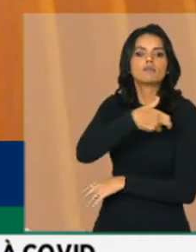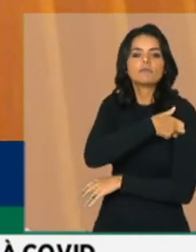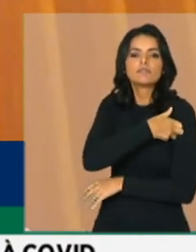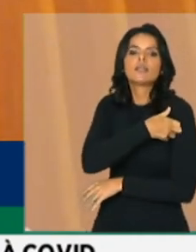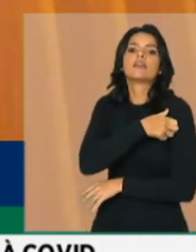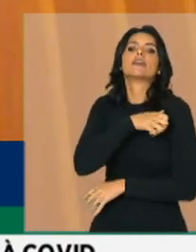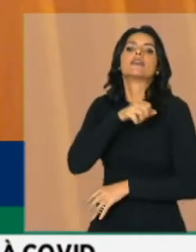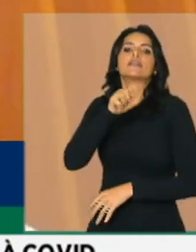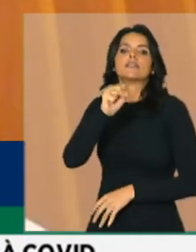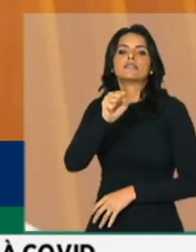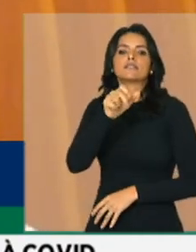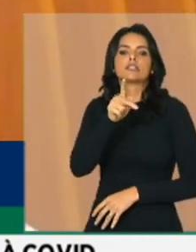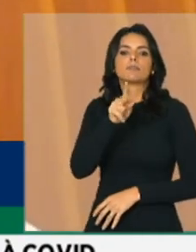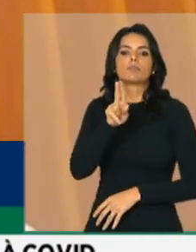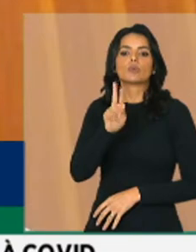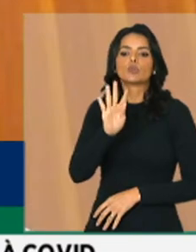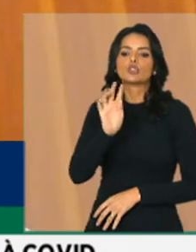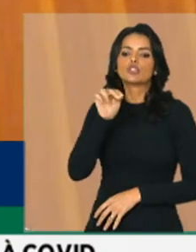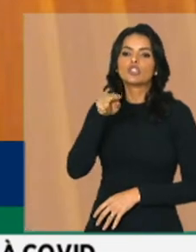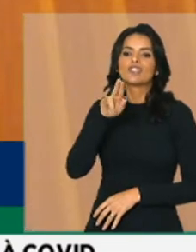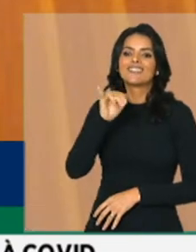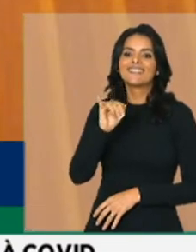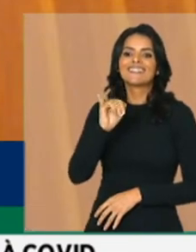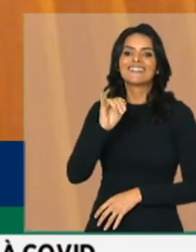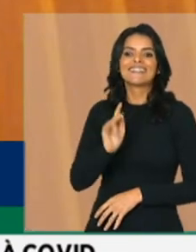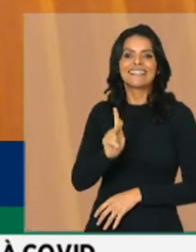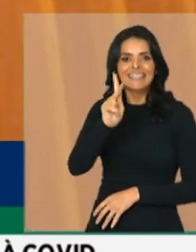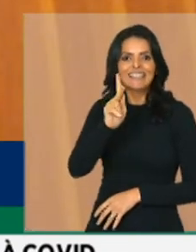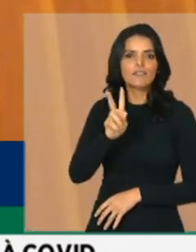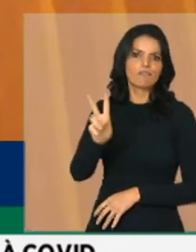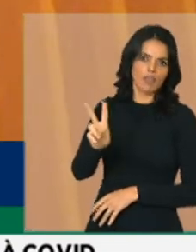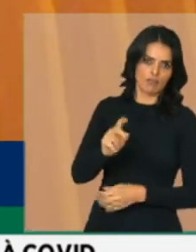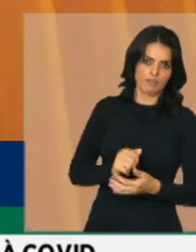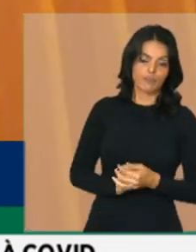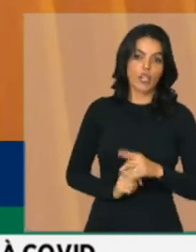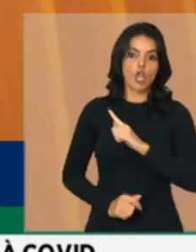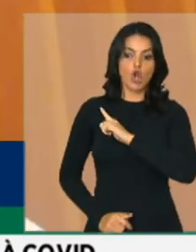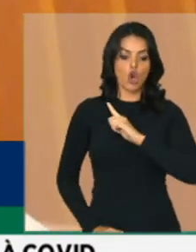DE 60 PAÍSES COM RESULTADOS POSITIVOS. E POR QUE É QUE ELA ESTÁ SENDO IMPEDIDA DE SER USADA AQUI NO BRASIL? EU